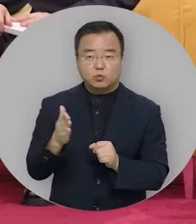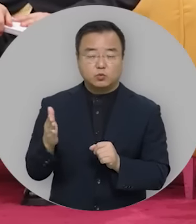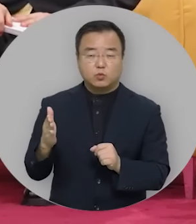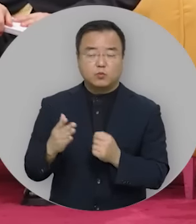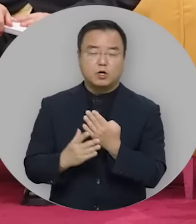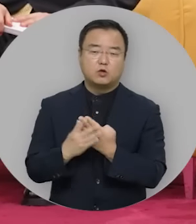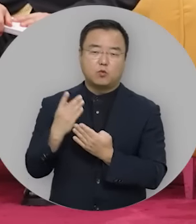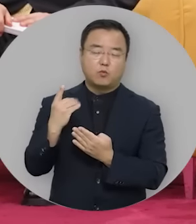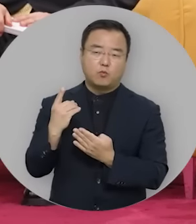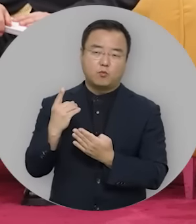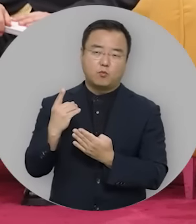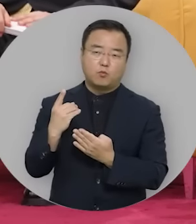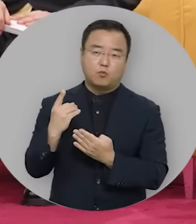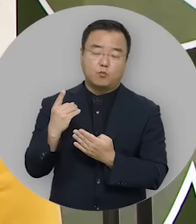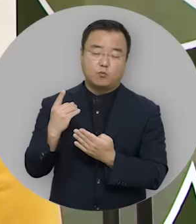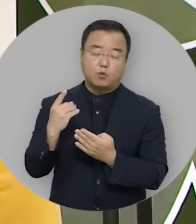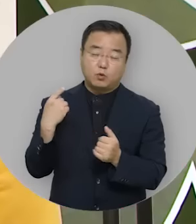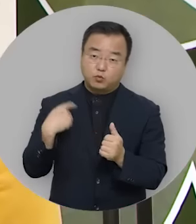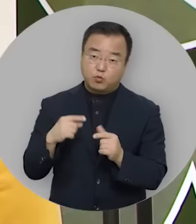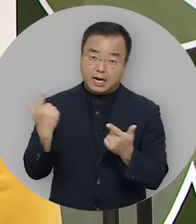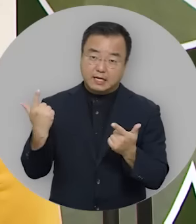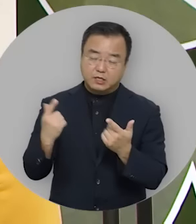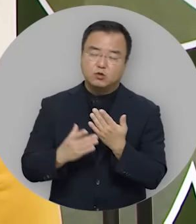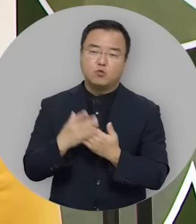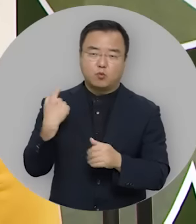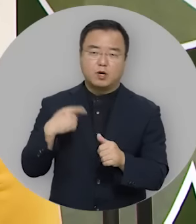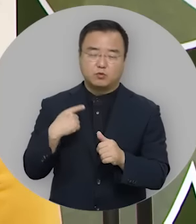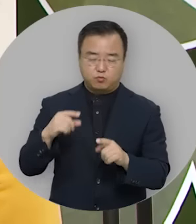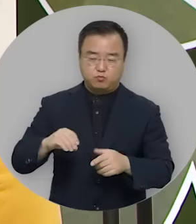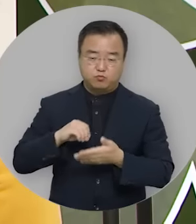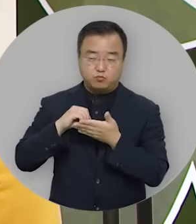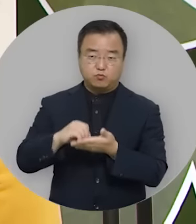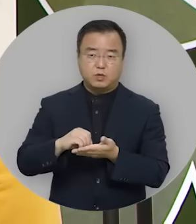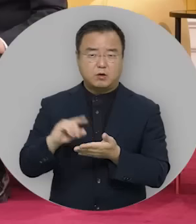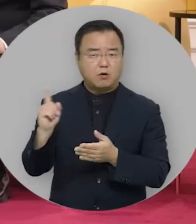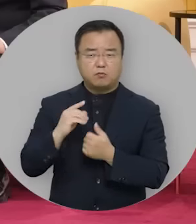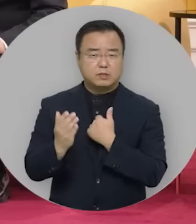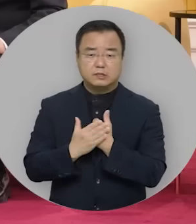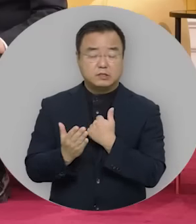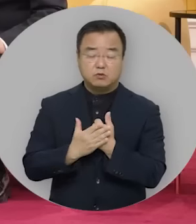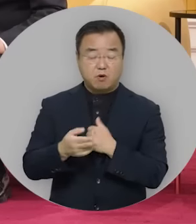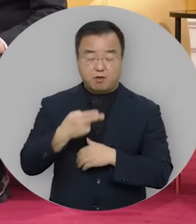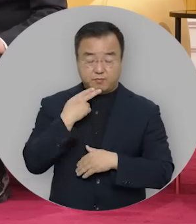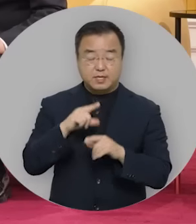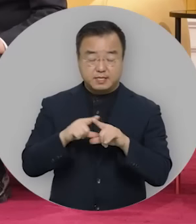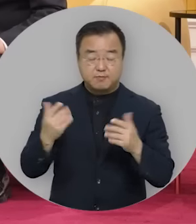통합교육 아닌 통합교육을 받았거든요. 어떤 지원도 없는 상황에서 일반 학교를 다녔는데